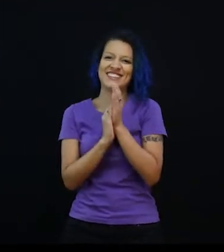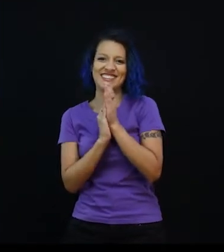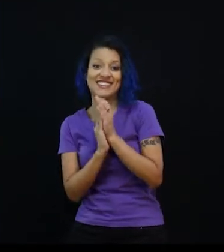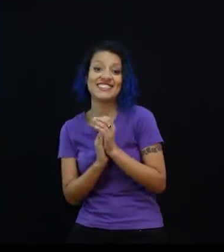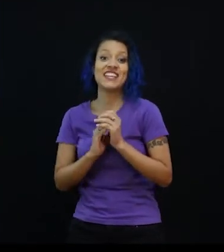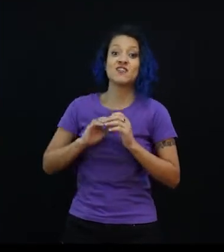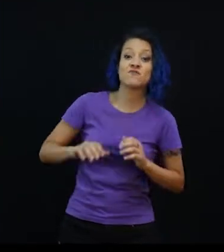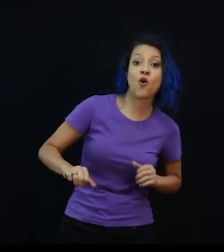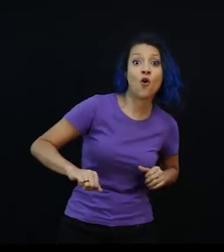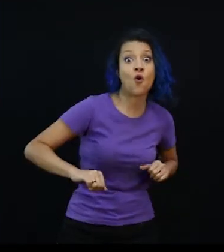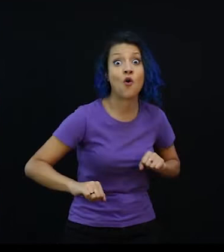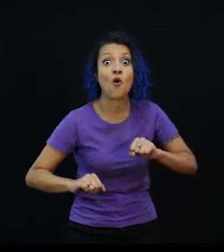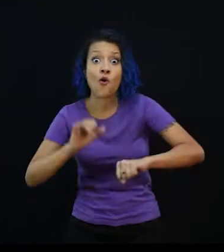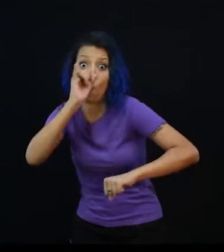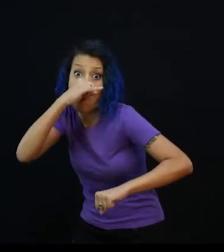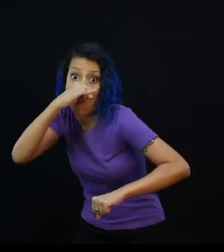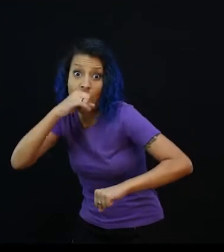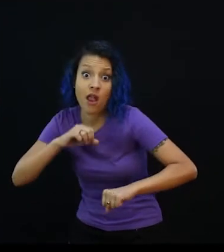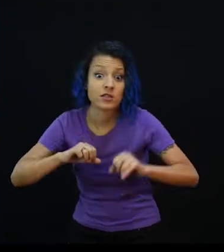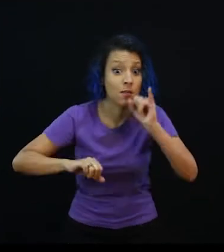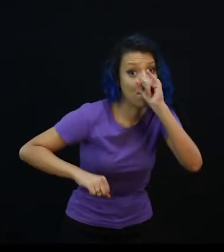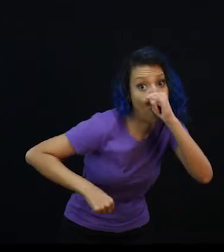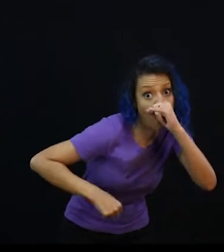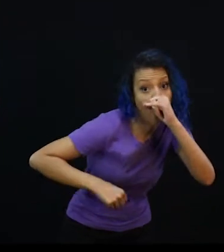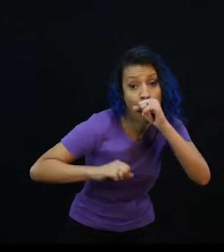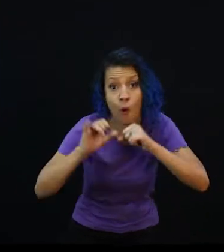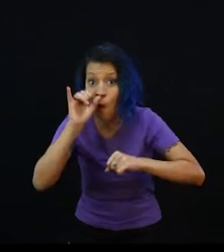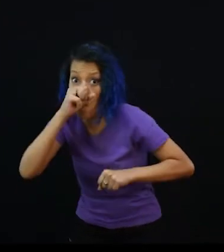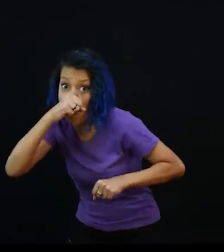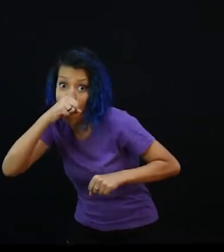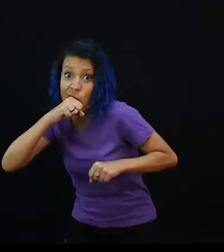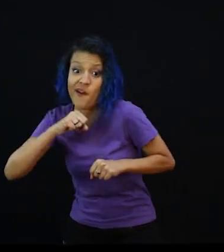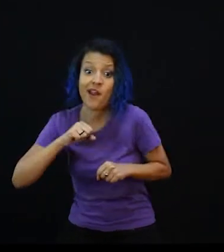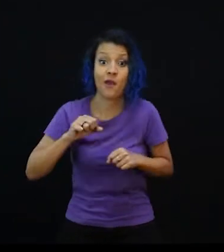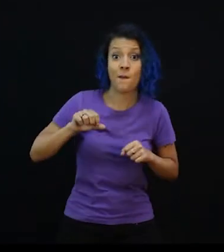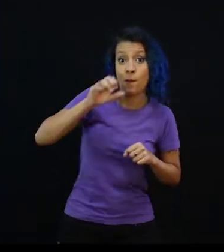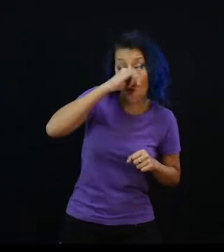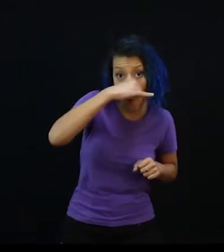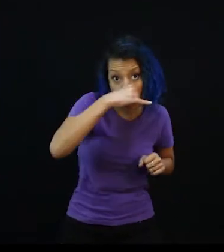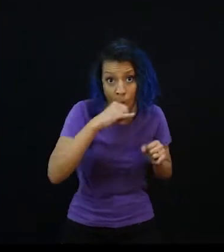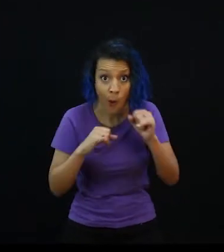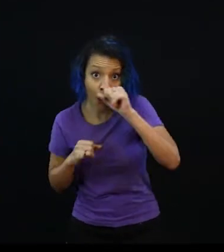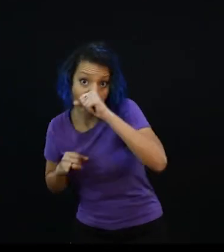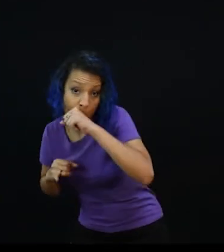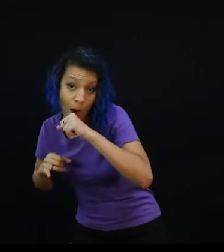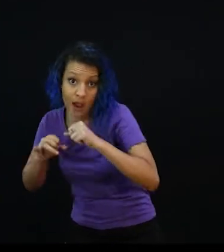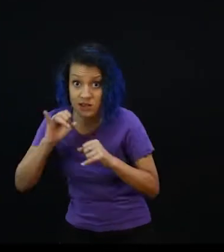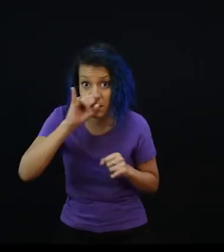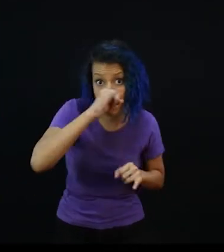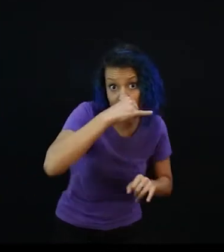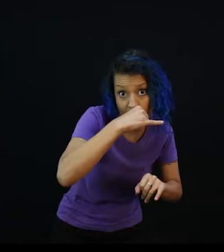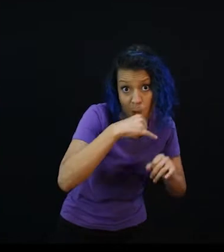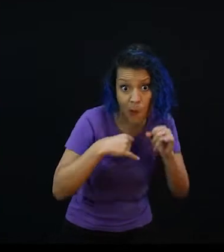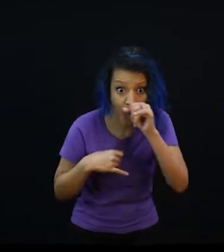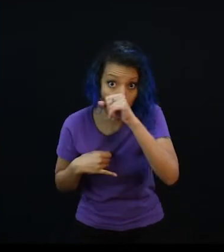É um porco esse porco